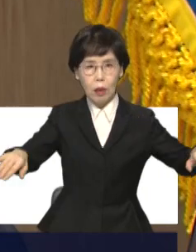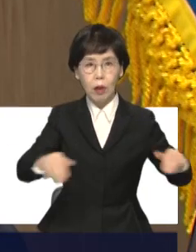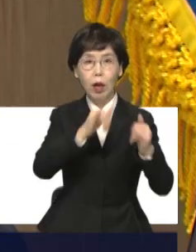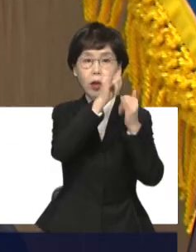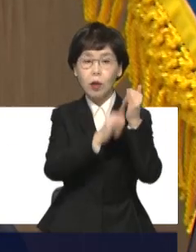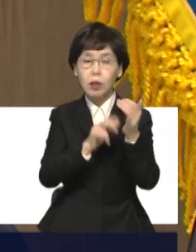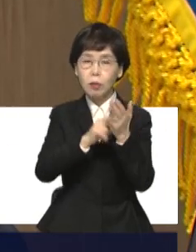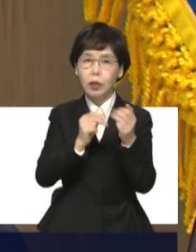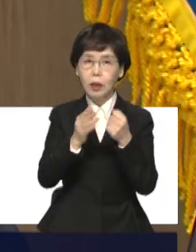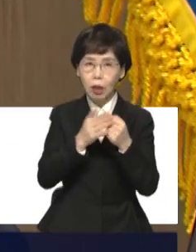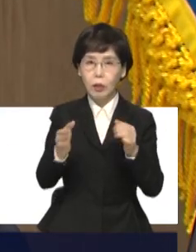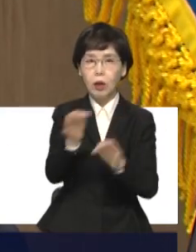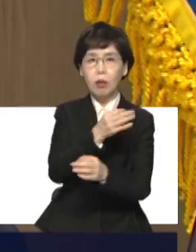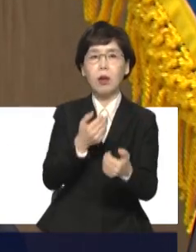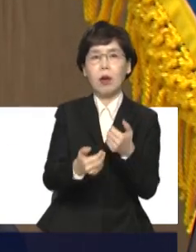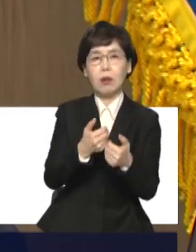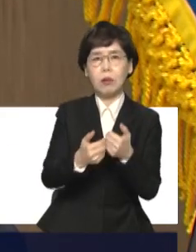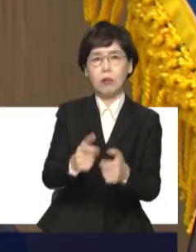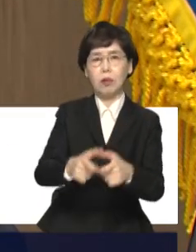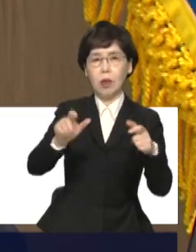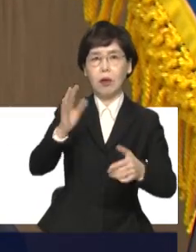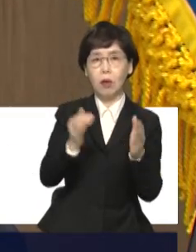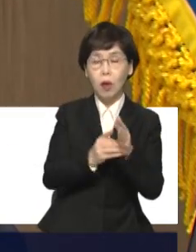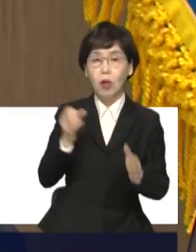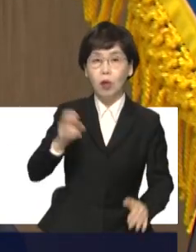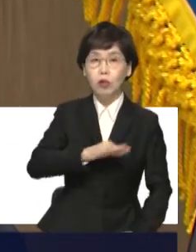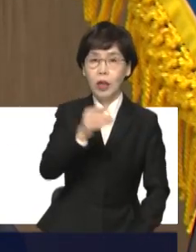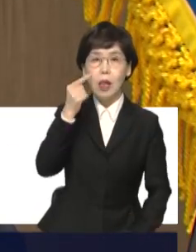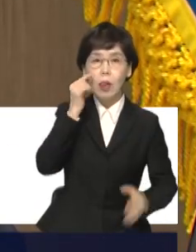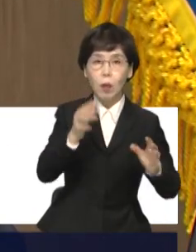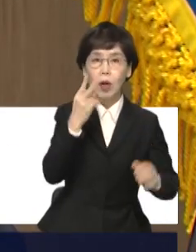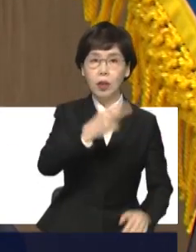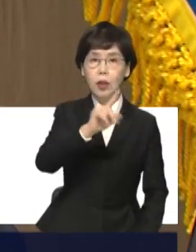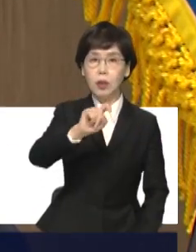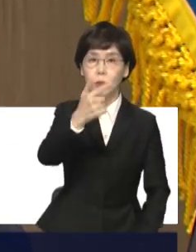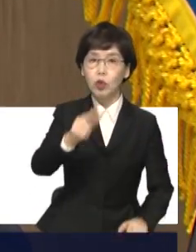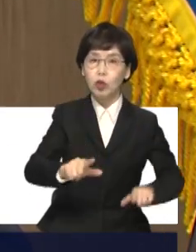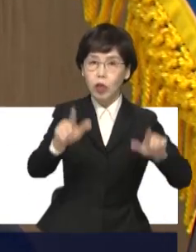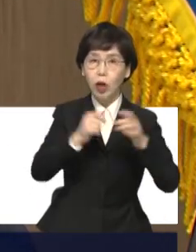확산되었습니다. 또한 우리는 일본과 2016년 지소미아를